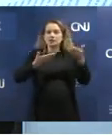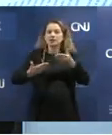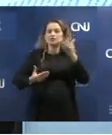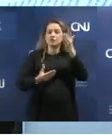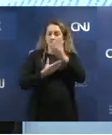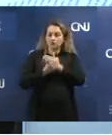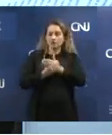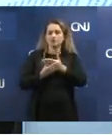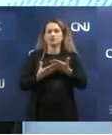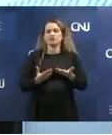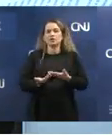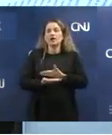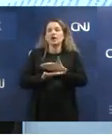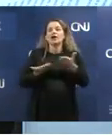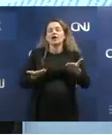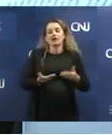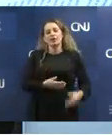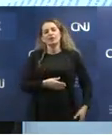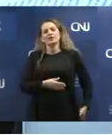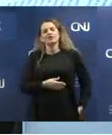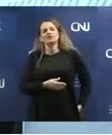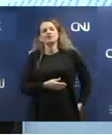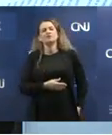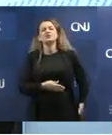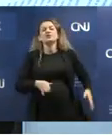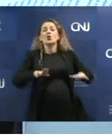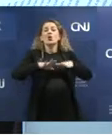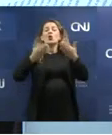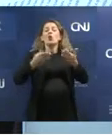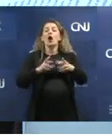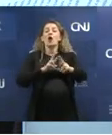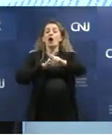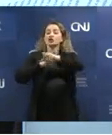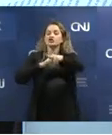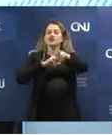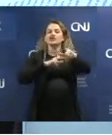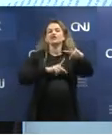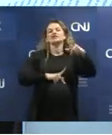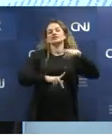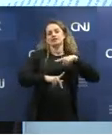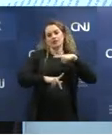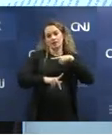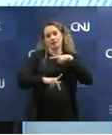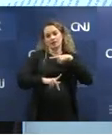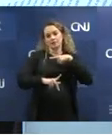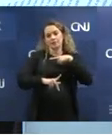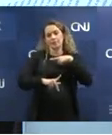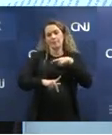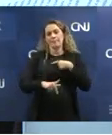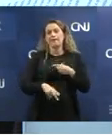Qual é o diferencial deste caso? O diferencial deste caso